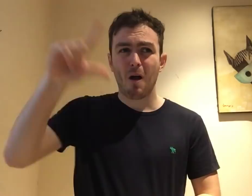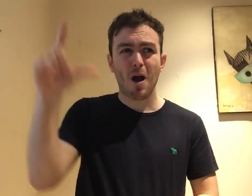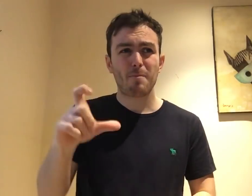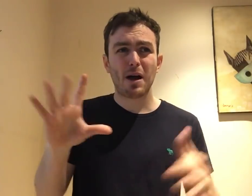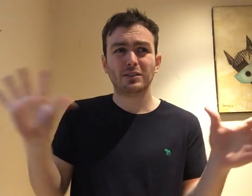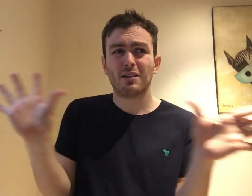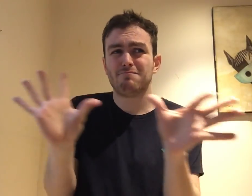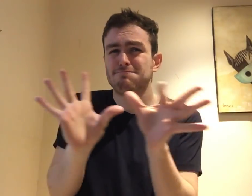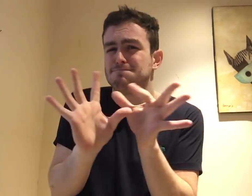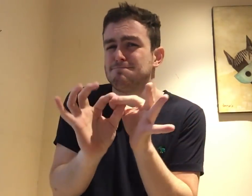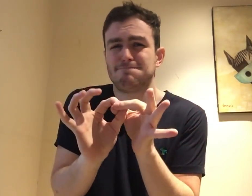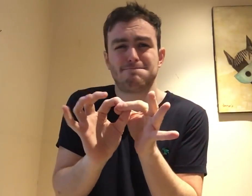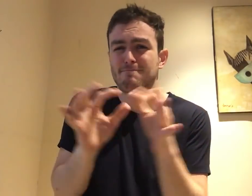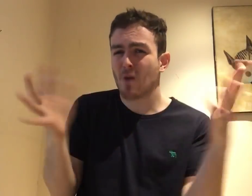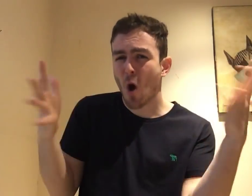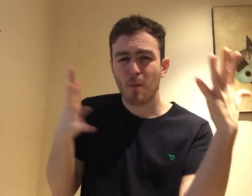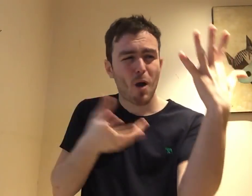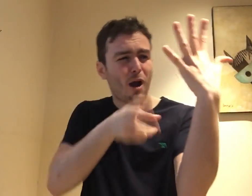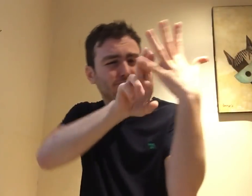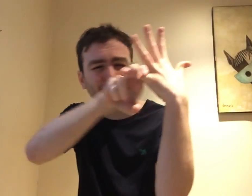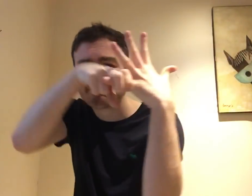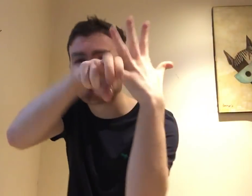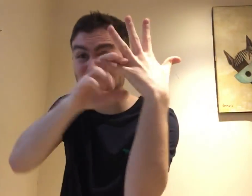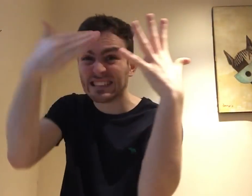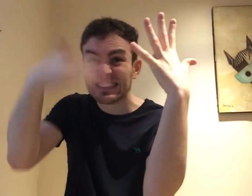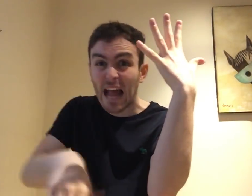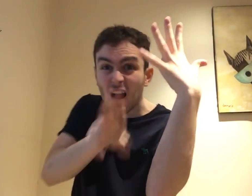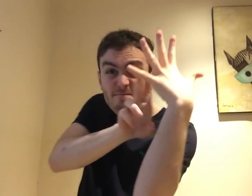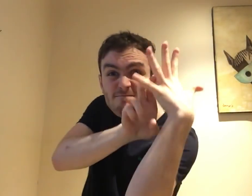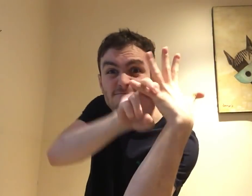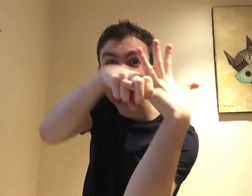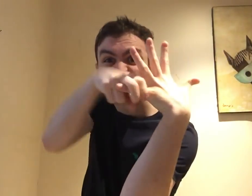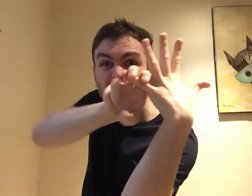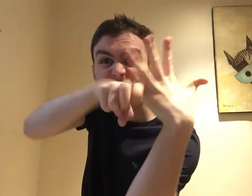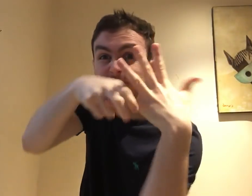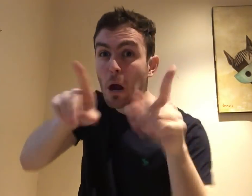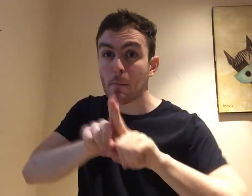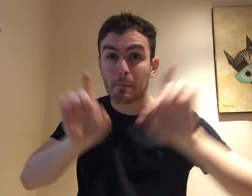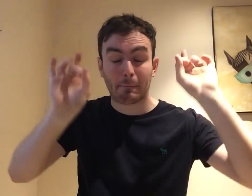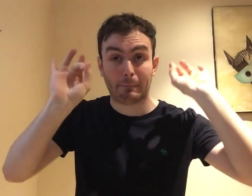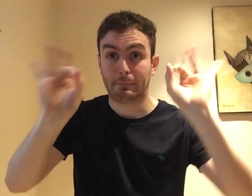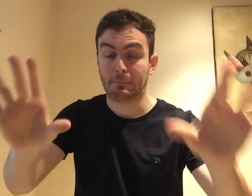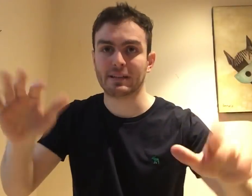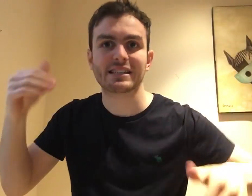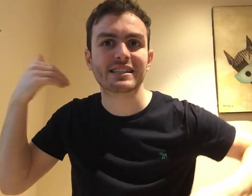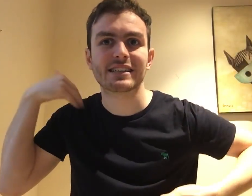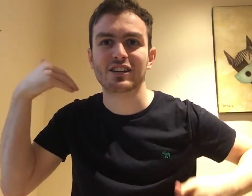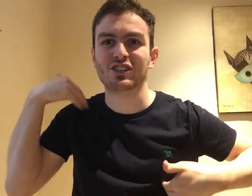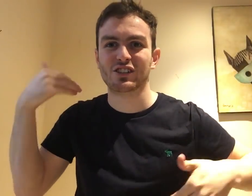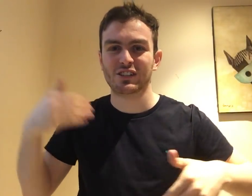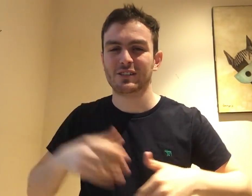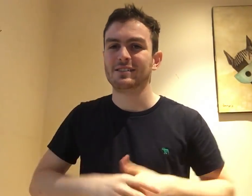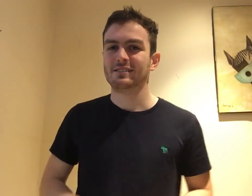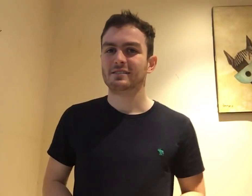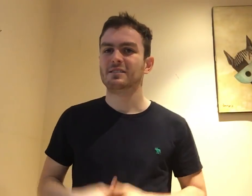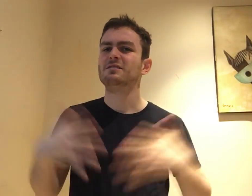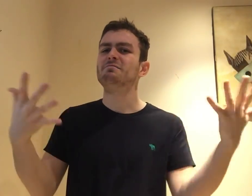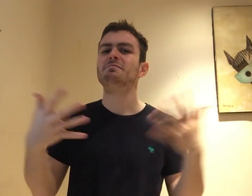Elle s’asseyait dans les arbres et jouait avec eux comme si elle se comporte un singe.